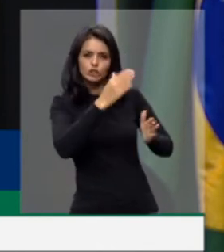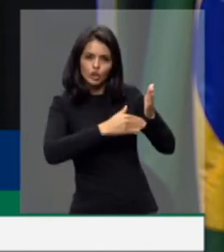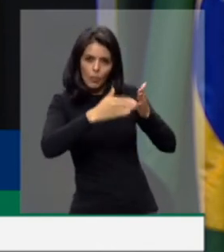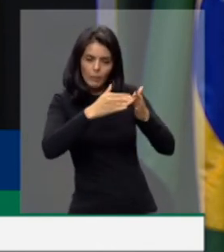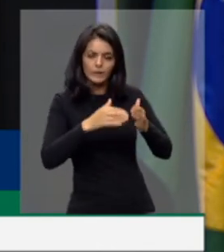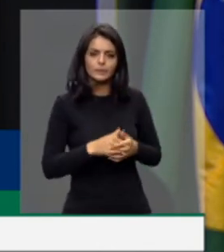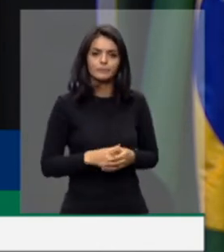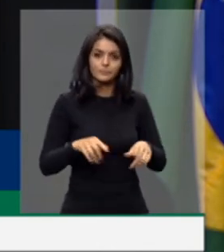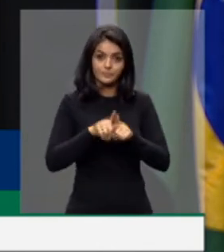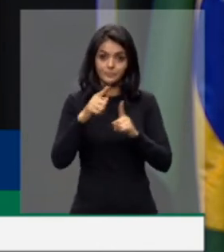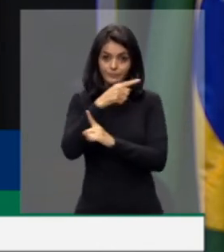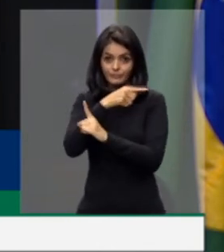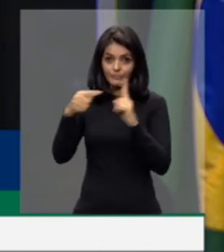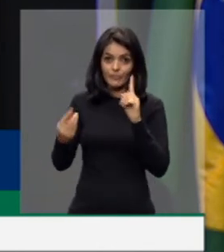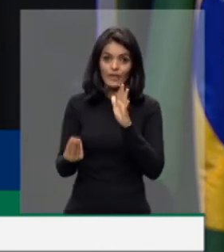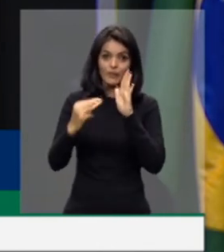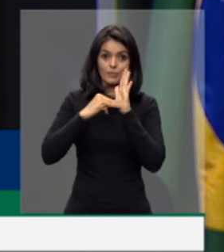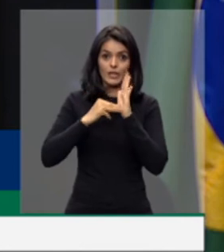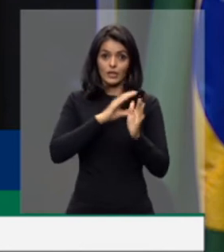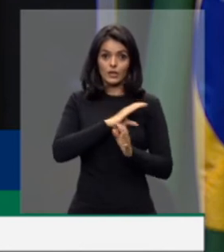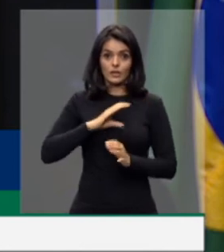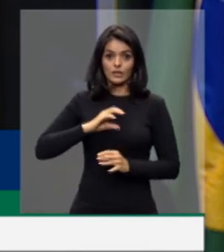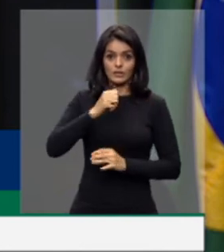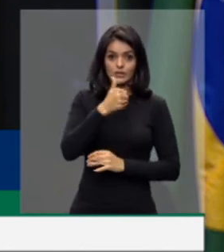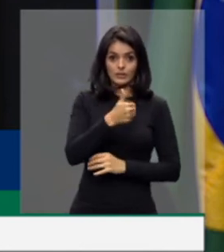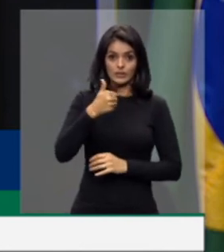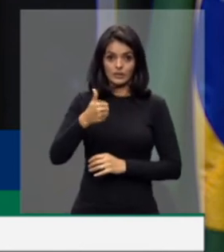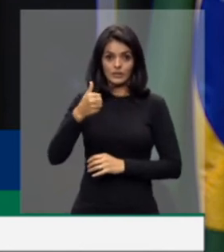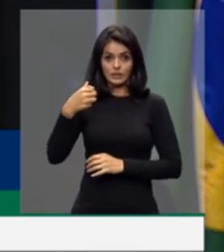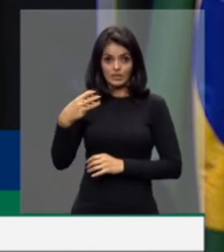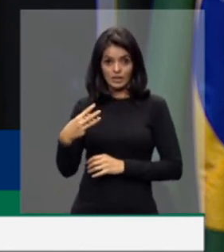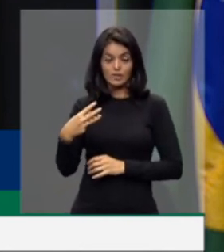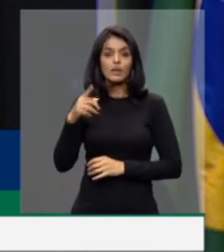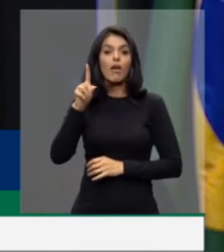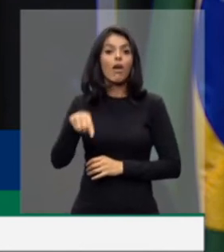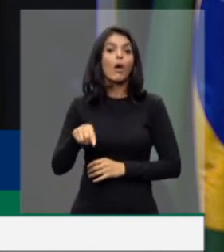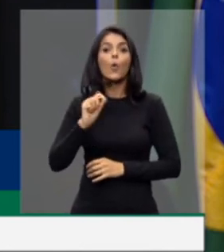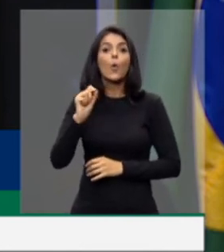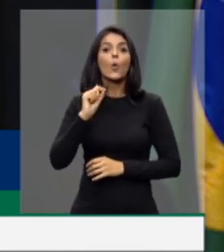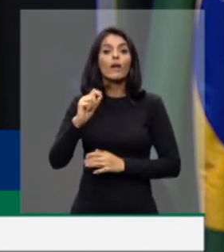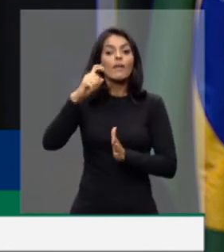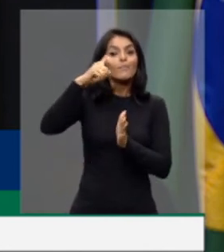A EMISSÃO DE GASES DE EFEITO ESTUFA TRECHO QUE FOI RETIRADO APÓS O ACOLHIMENTO DESSA EMENDA, TAMBÉM RECEBEU A